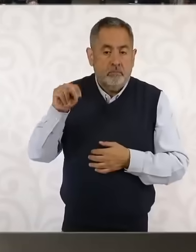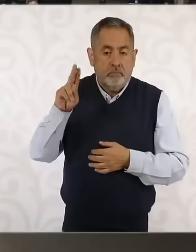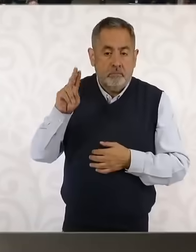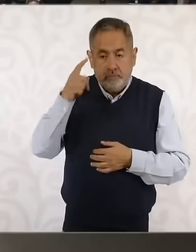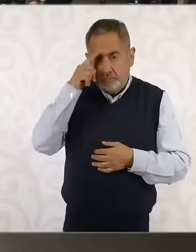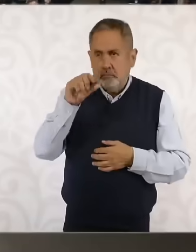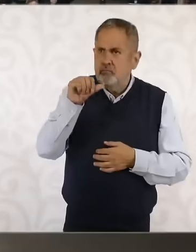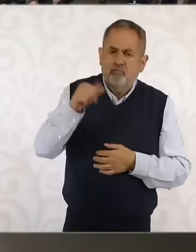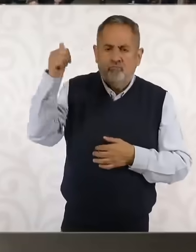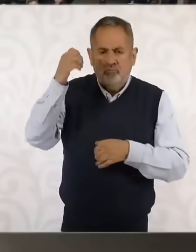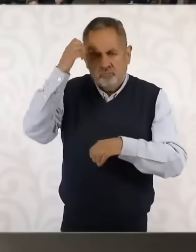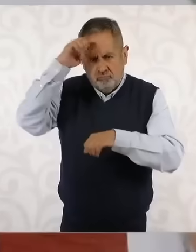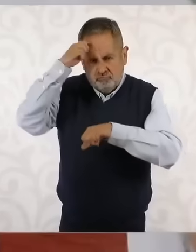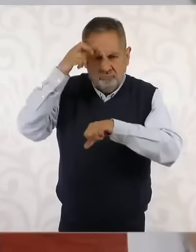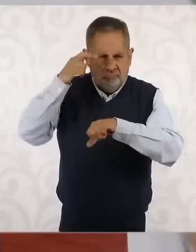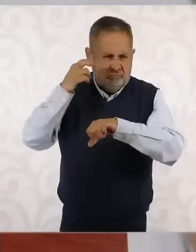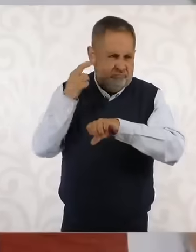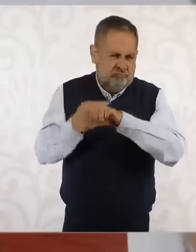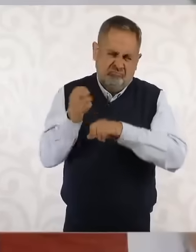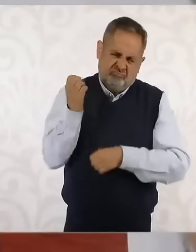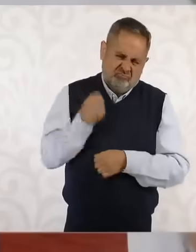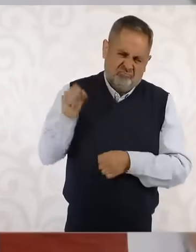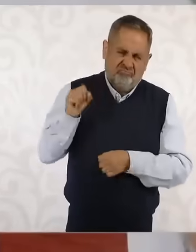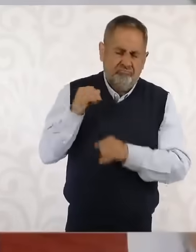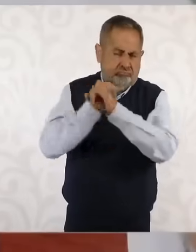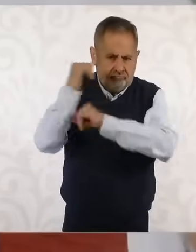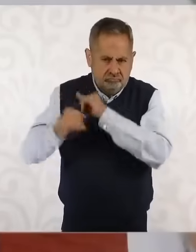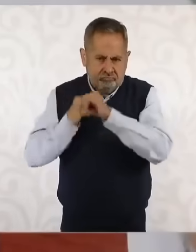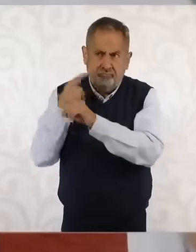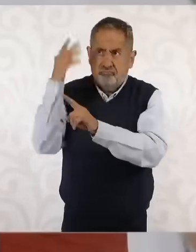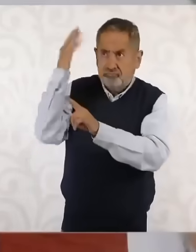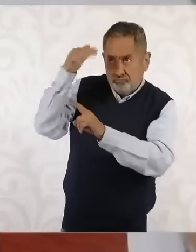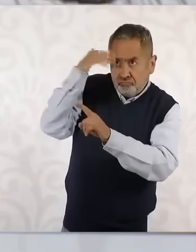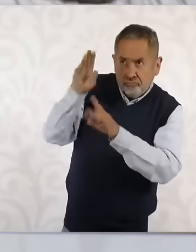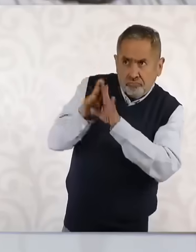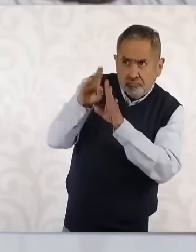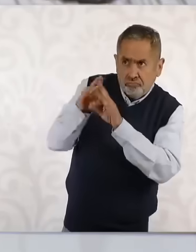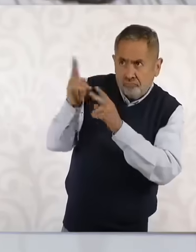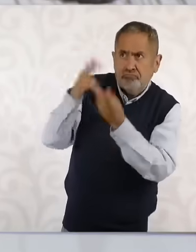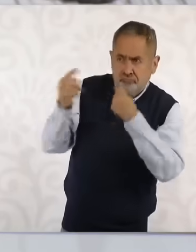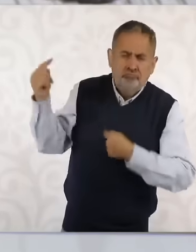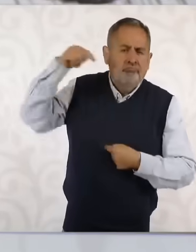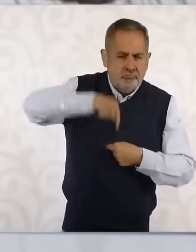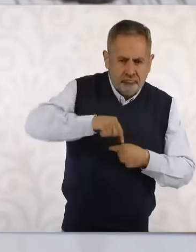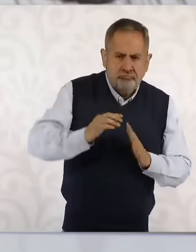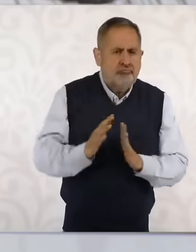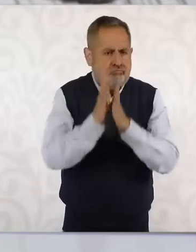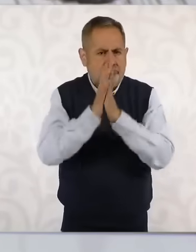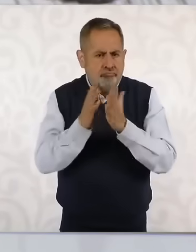otro experto internacional que conozca de este tipo de investigación pueda participar eh con la